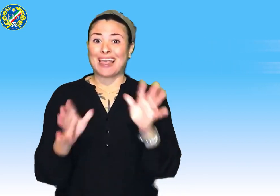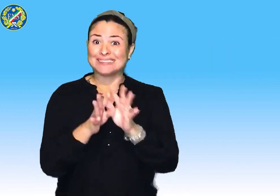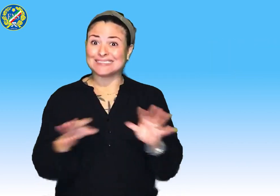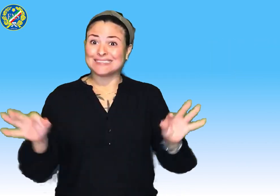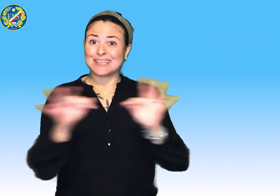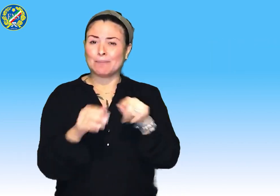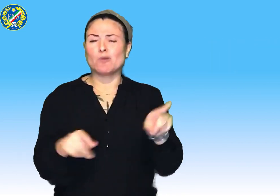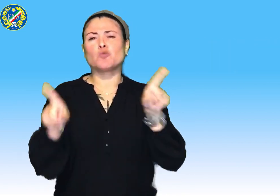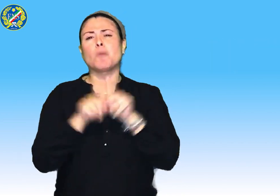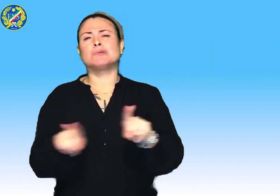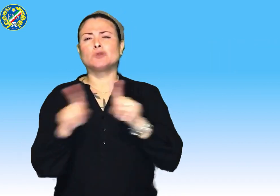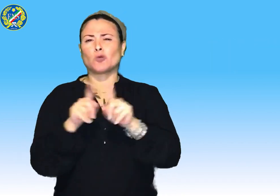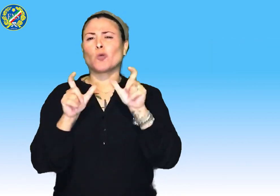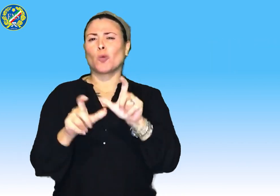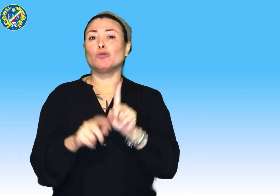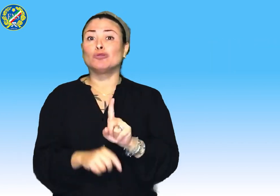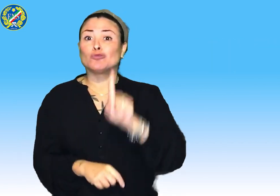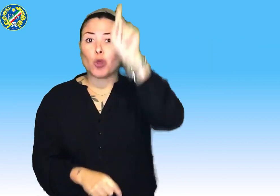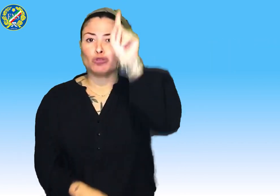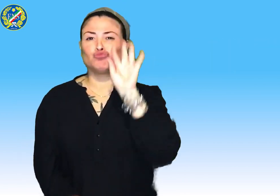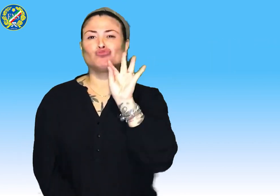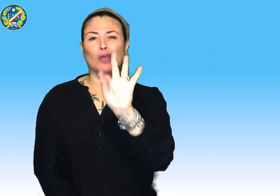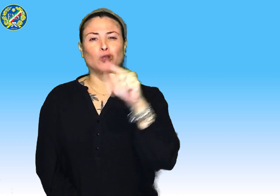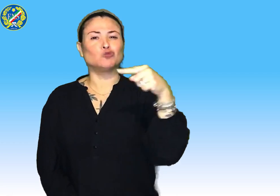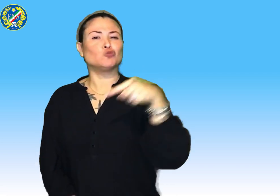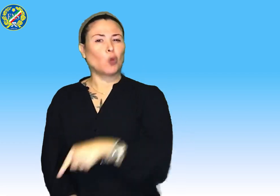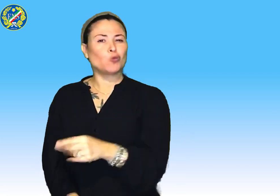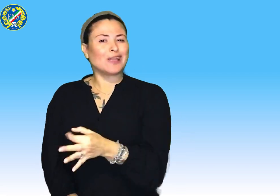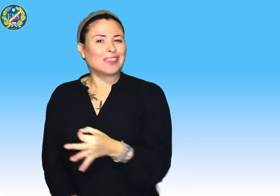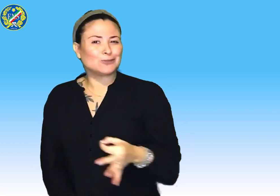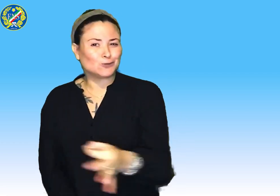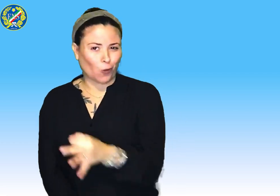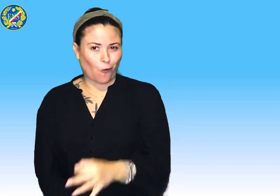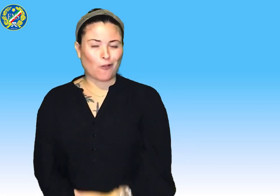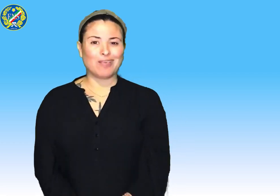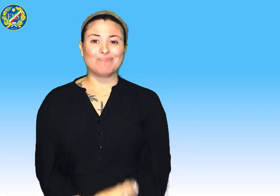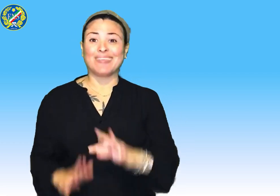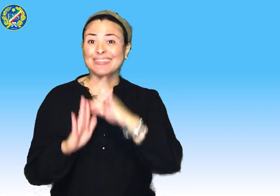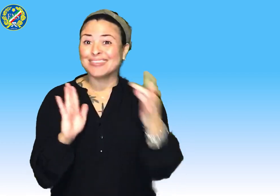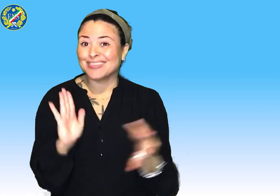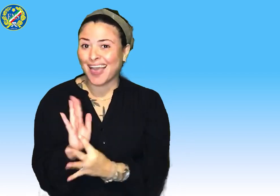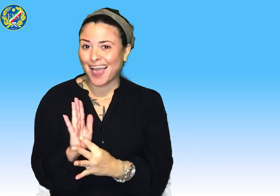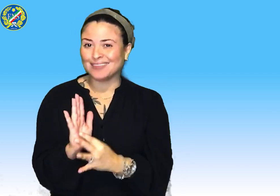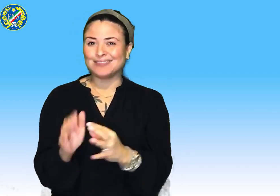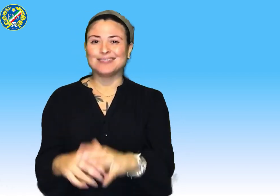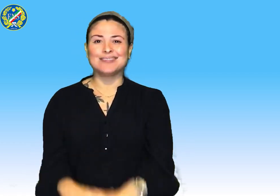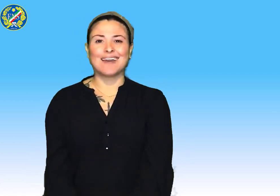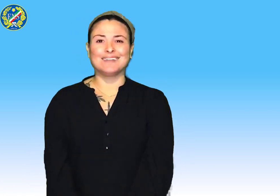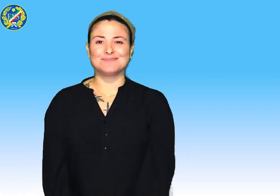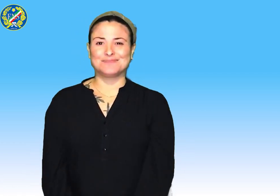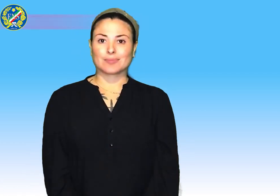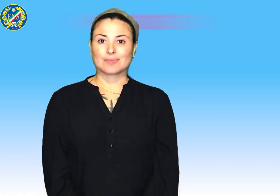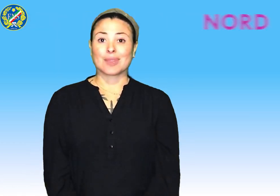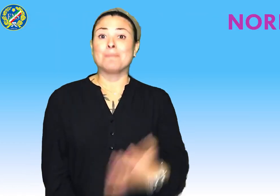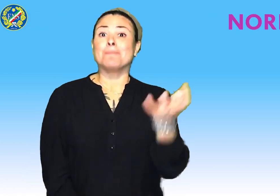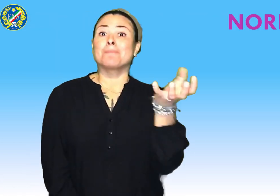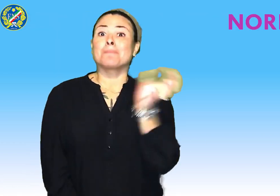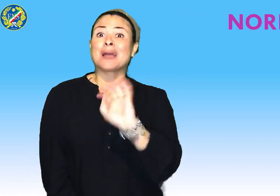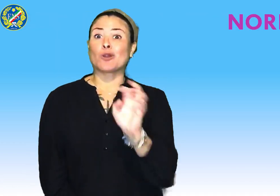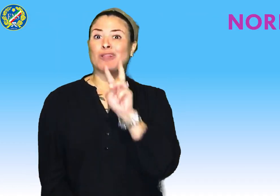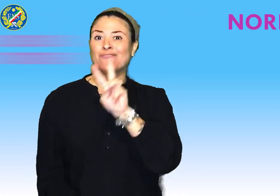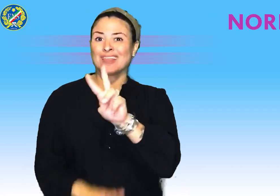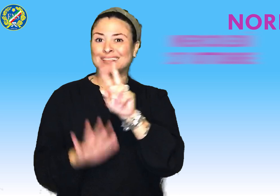Il titolo del suo seminario è "Stress e ambienti estremi, resilienza e vulnerabilità”.